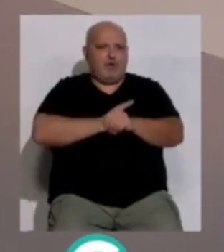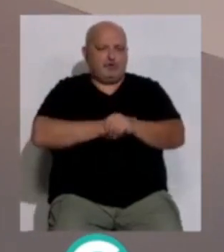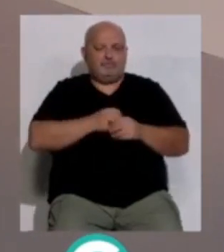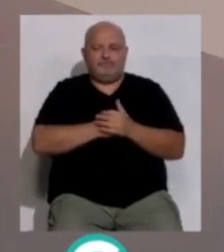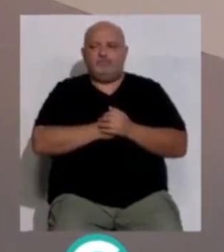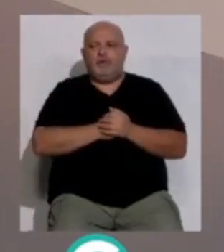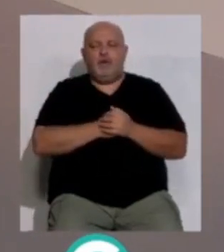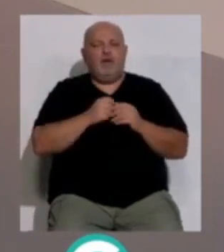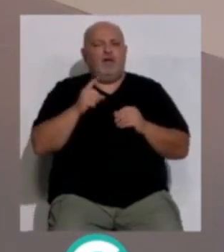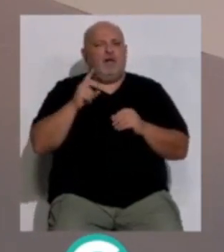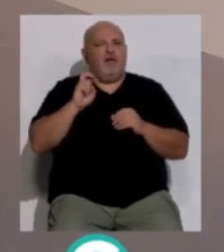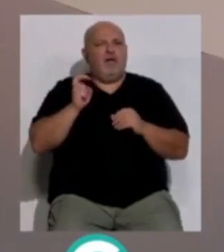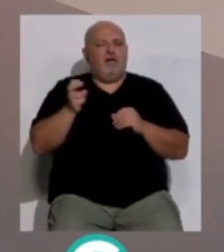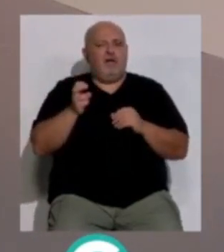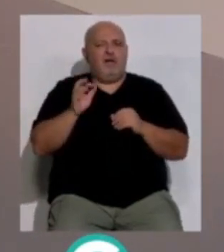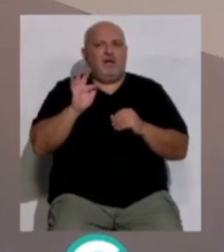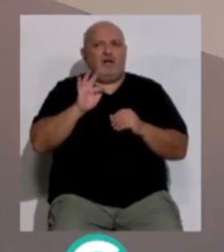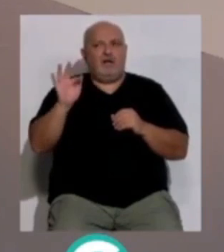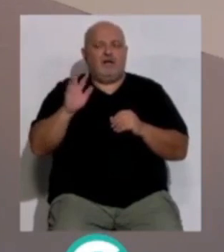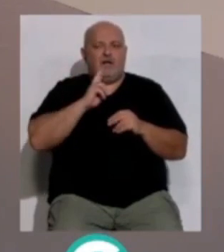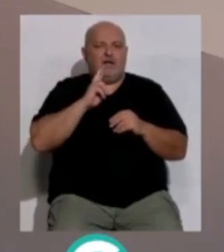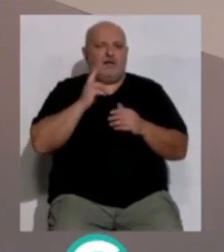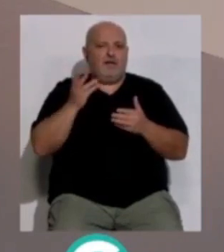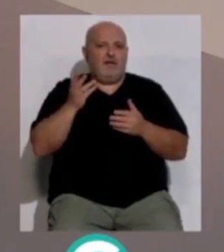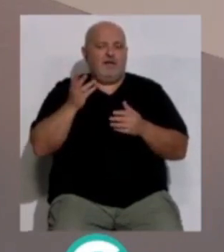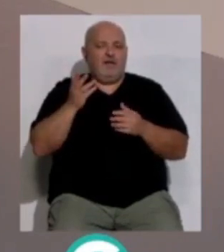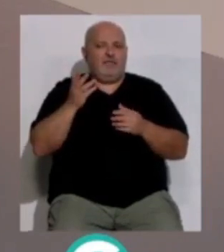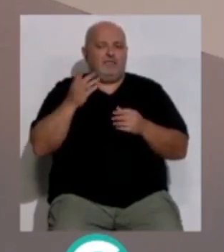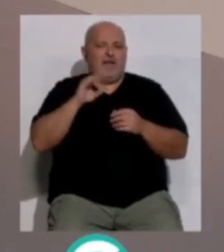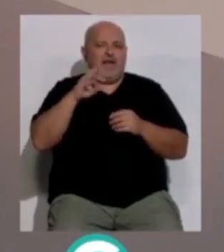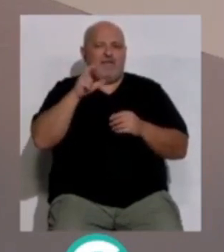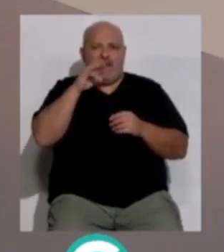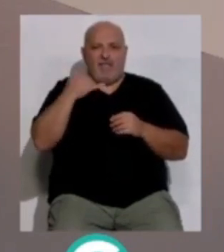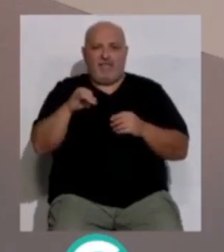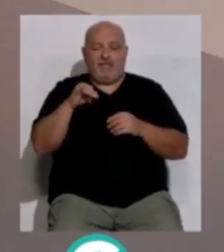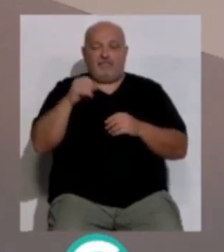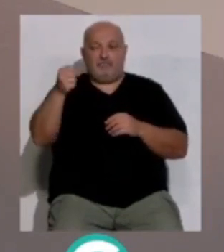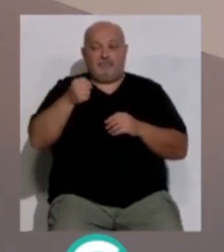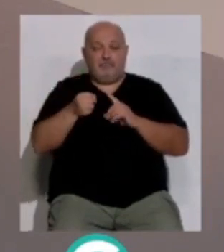continuación también antes de darle paso a nuestro invitado a Javier Hernández El que será nuevo